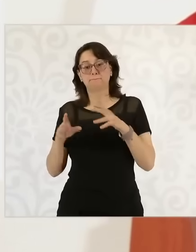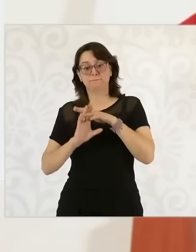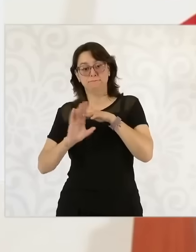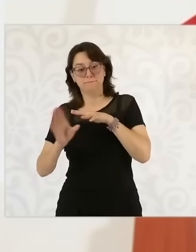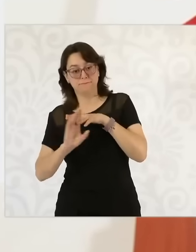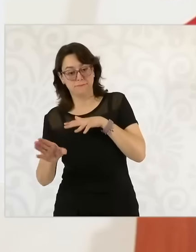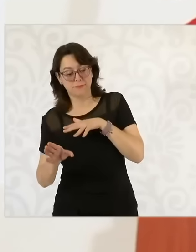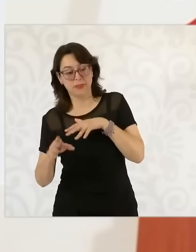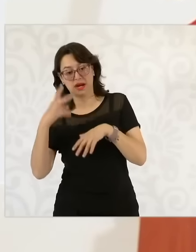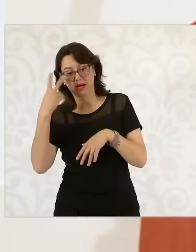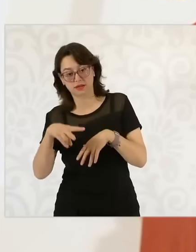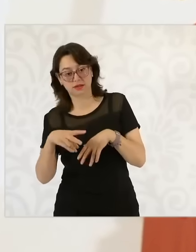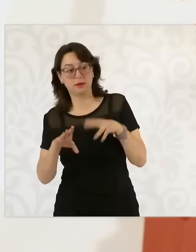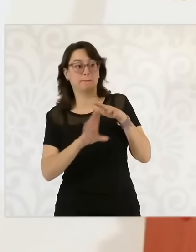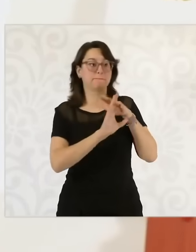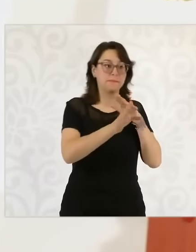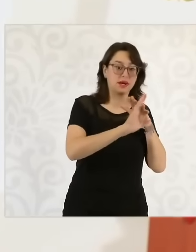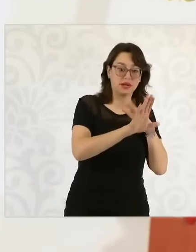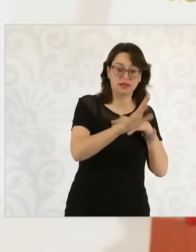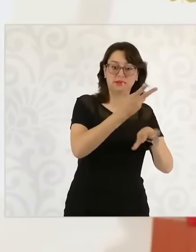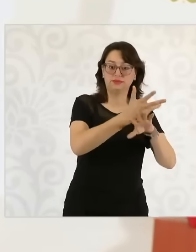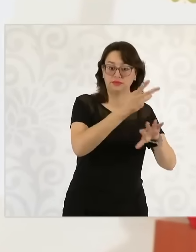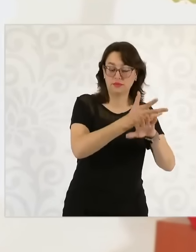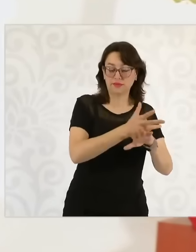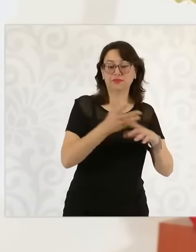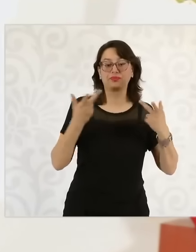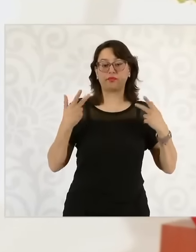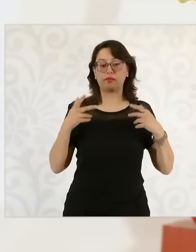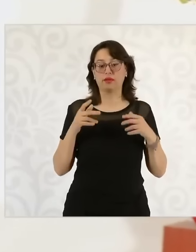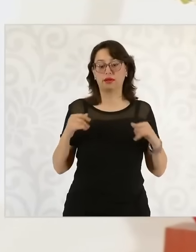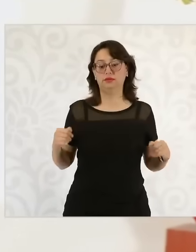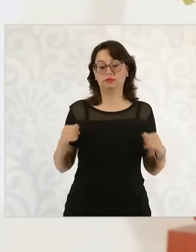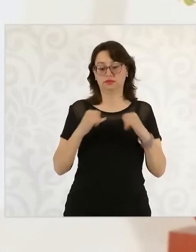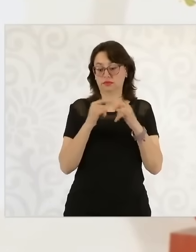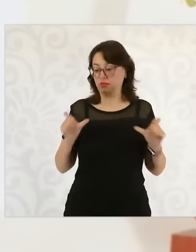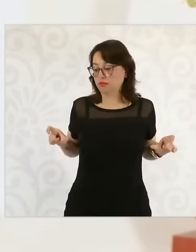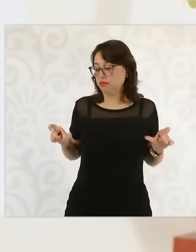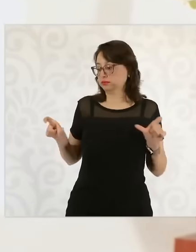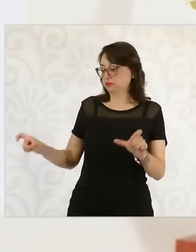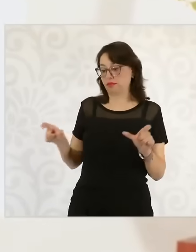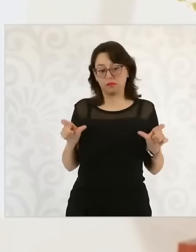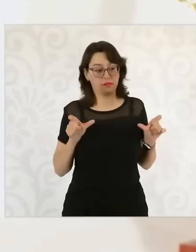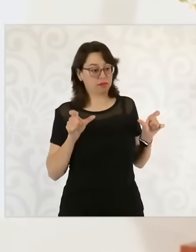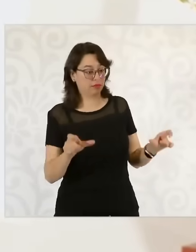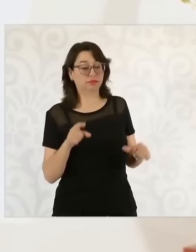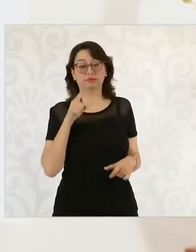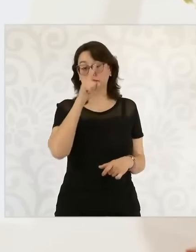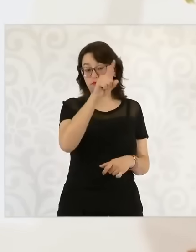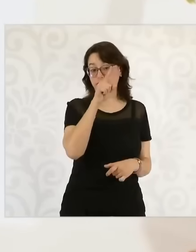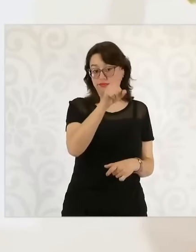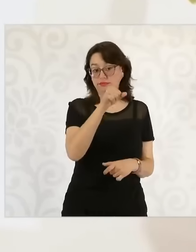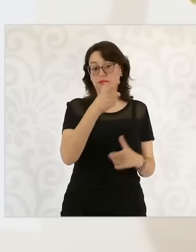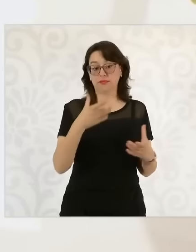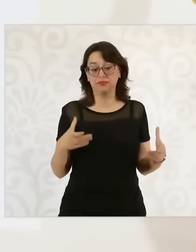de migración en los Estados Unidos del comando norte que el presidente Trump eh por primera vez